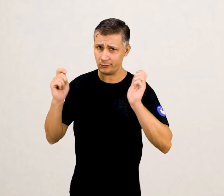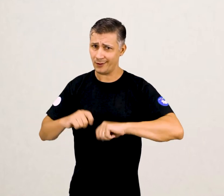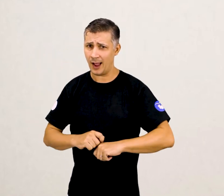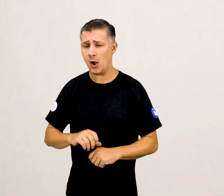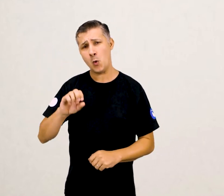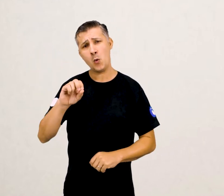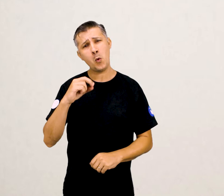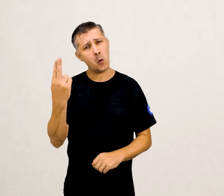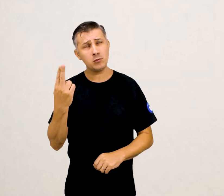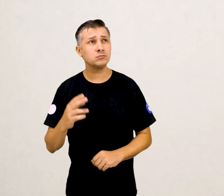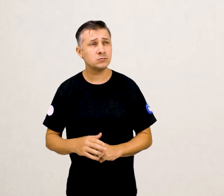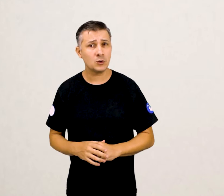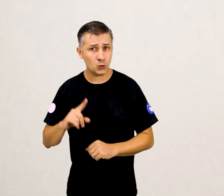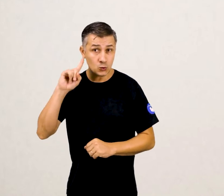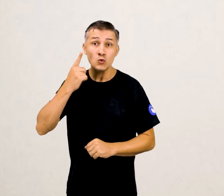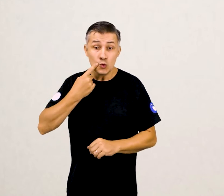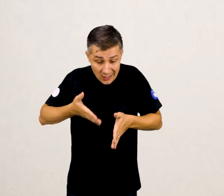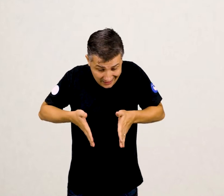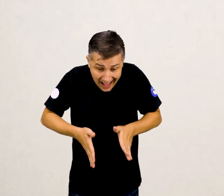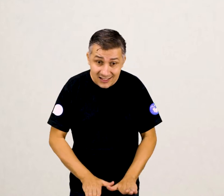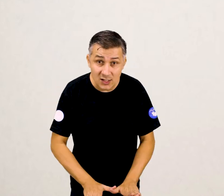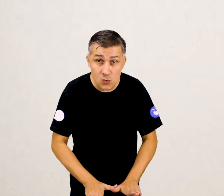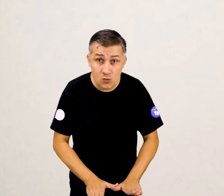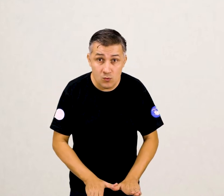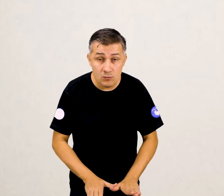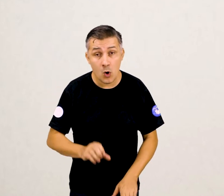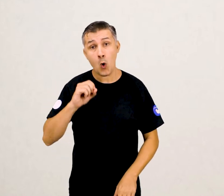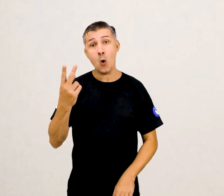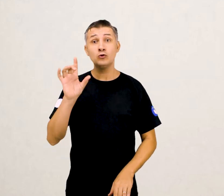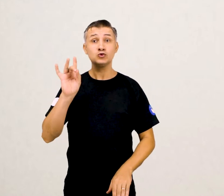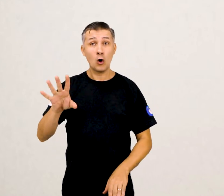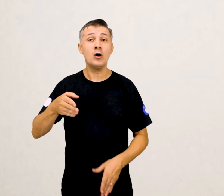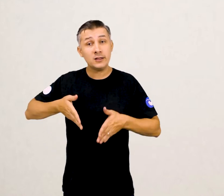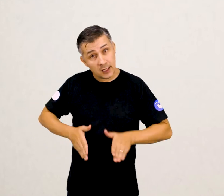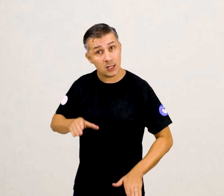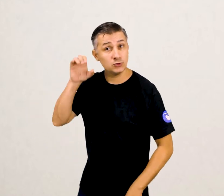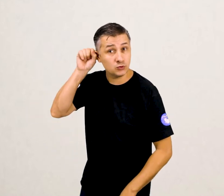Se estarão incluídos os surdos de nascença ou somente aqueles que nasceram ouvintes e,